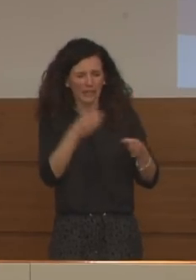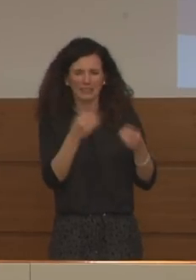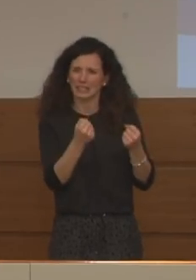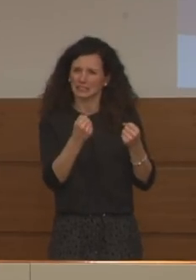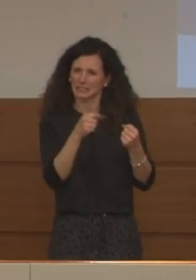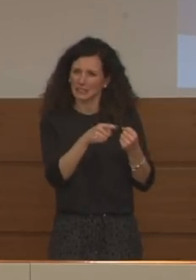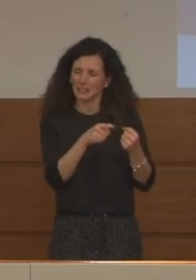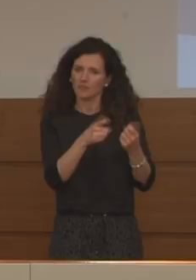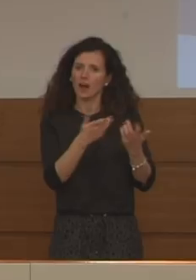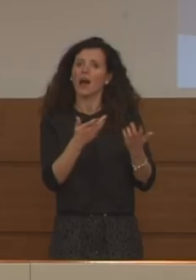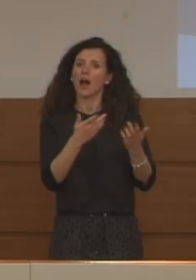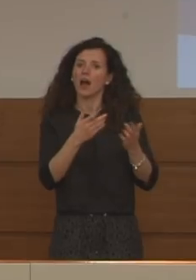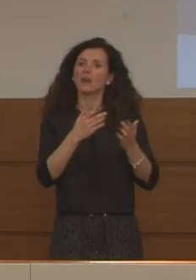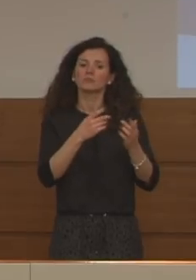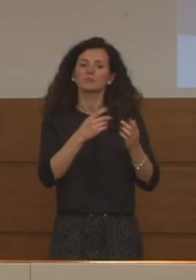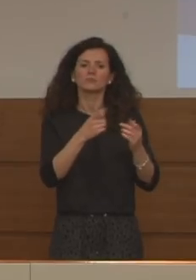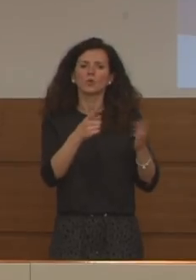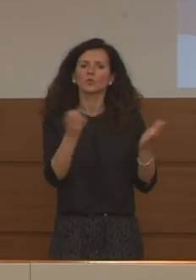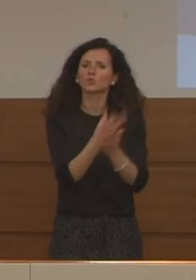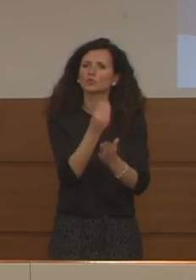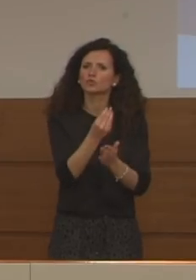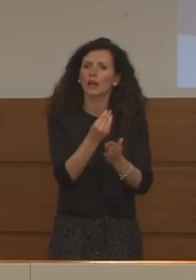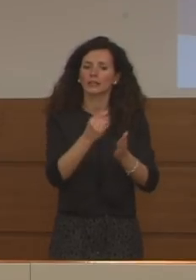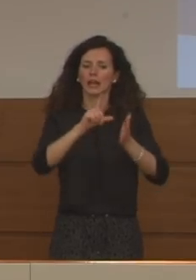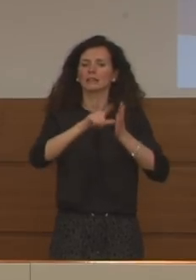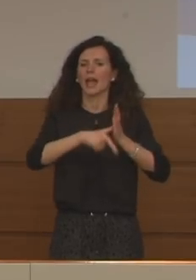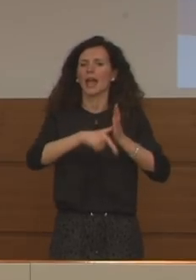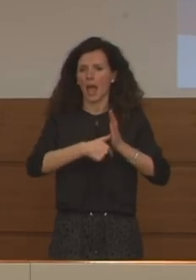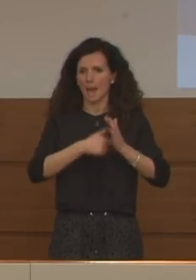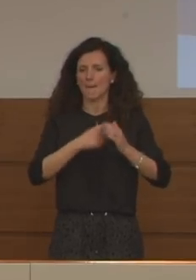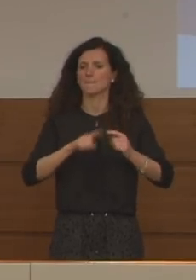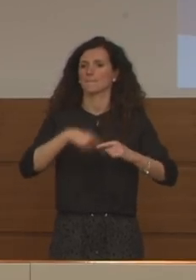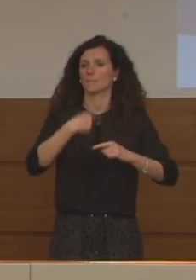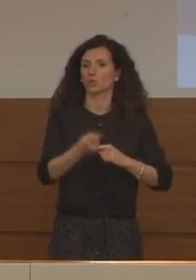dopo un certo arco di tempo: l'infezione, in una settimana i sintomi e poi